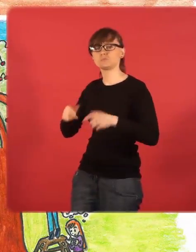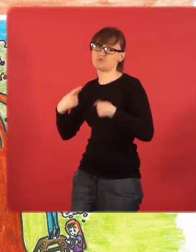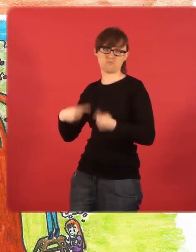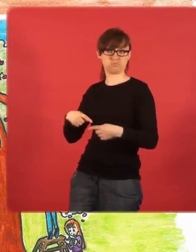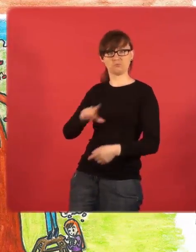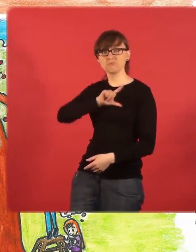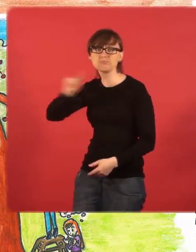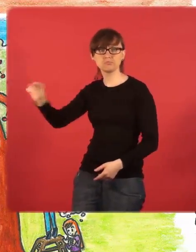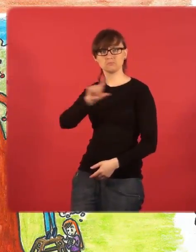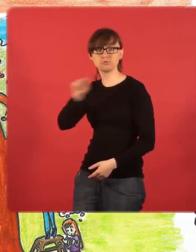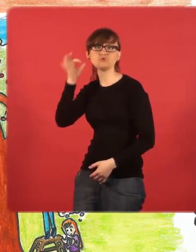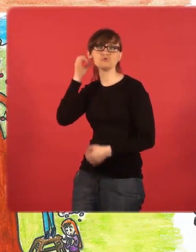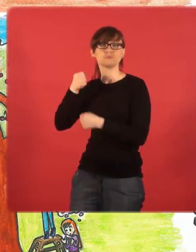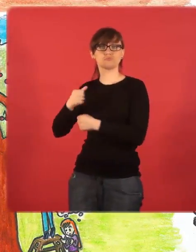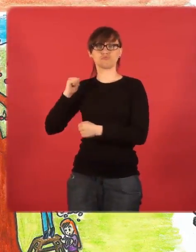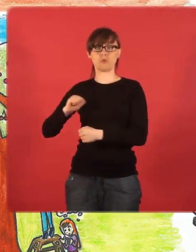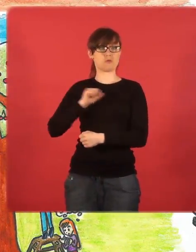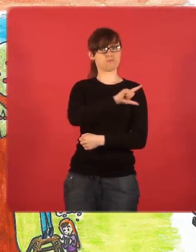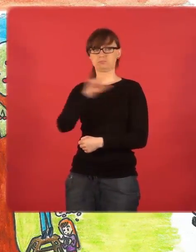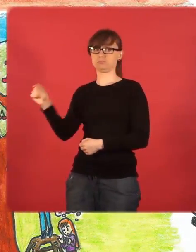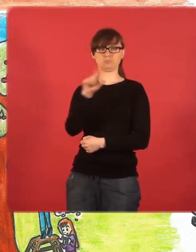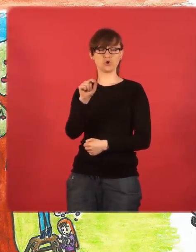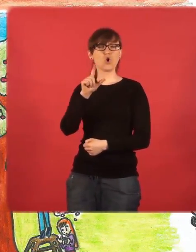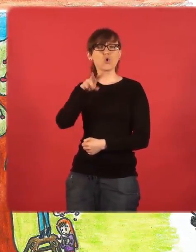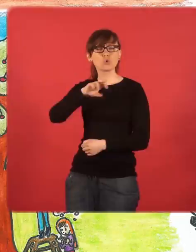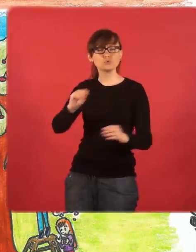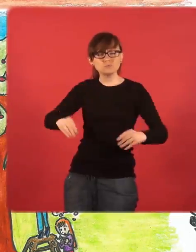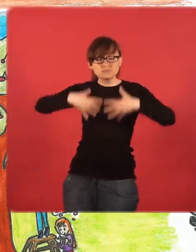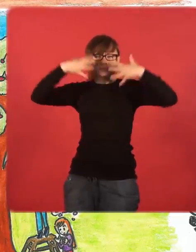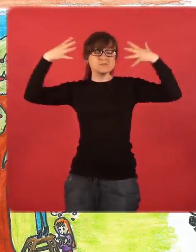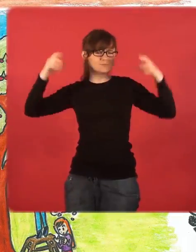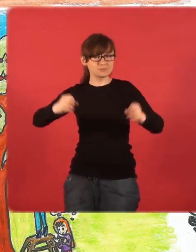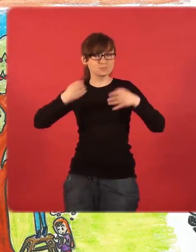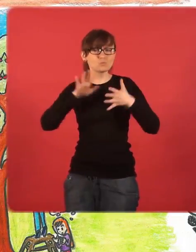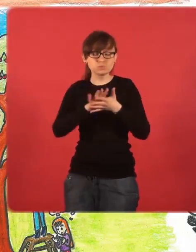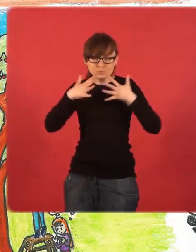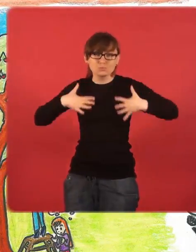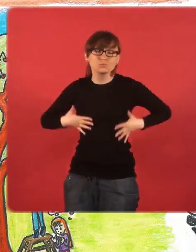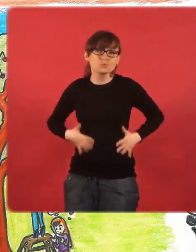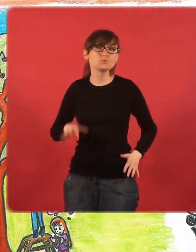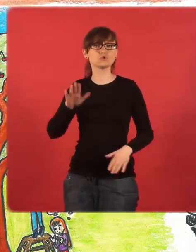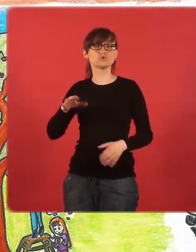Na drodze był ogromny kurz i za każdym razem kiedy samochód przejeżdżał dzieci były mocno zakurzone. Żaden samochód nie chciał się zatrzymać.